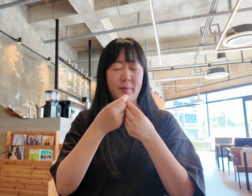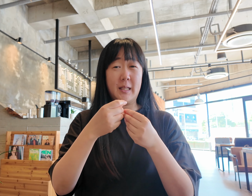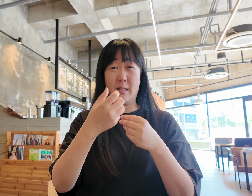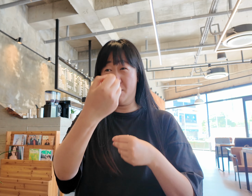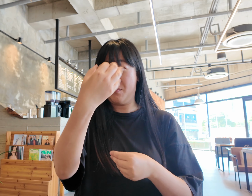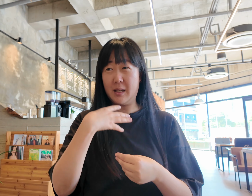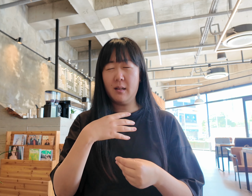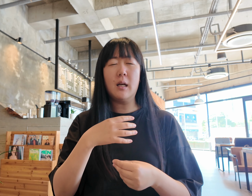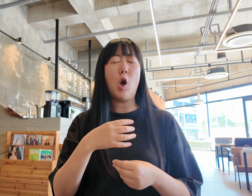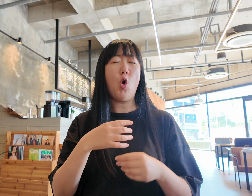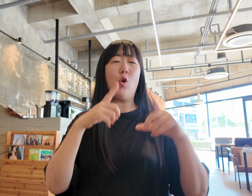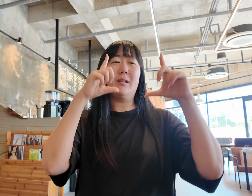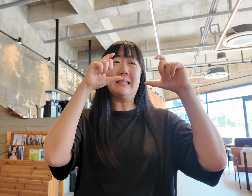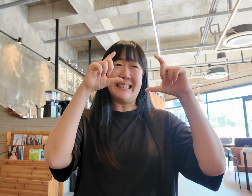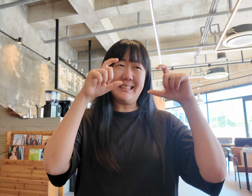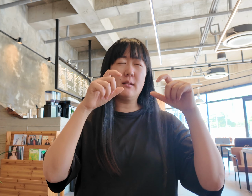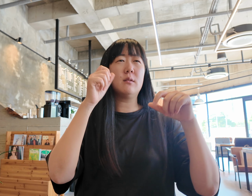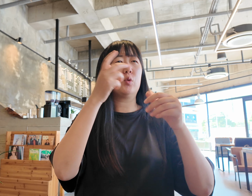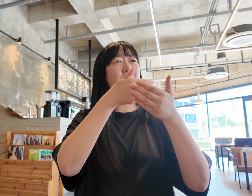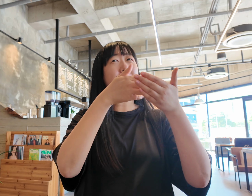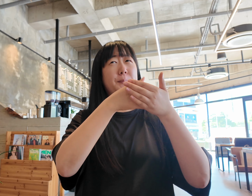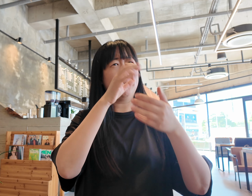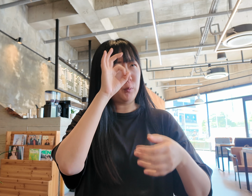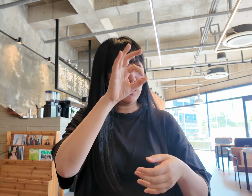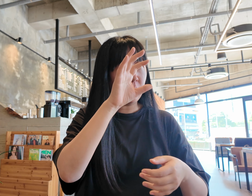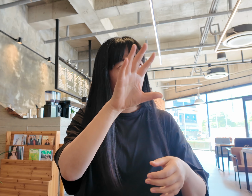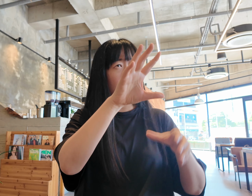写真や絵を見たり、自分で調べたり、方法を見つけたり、